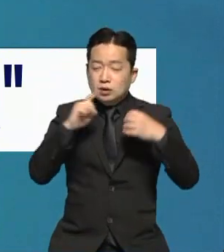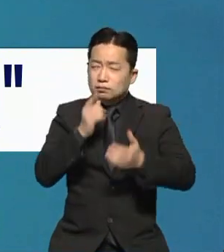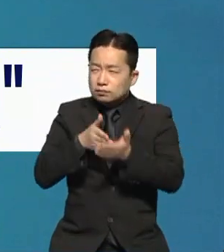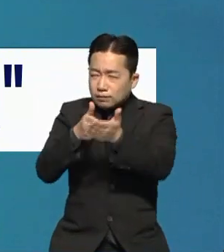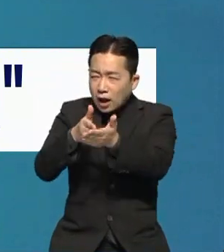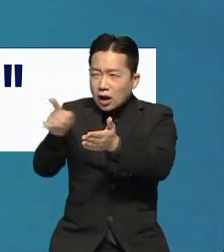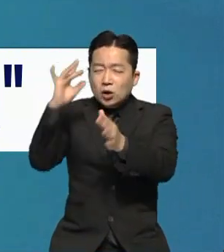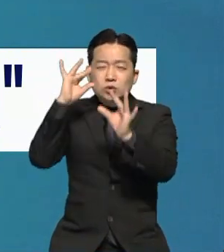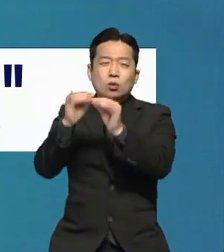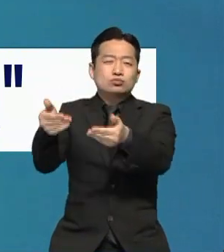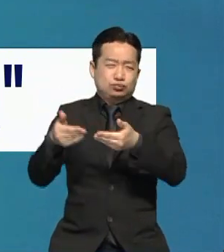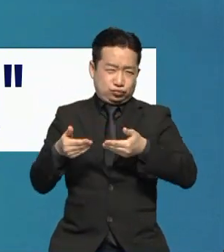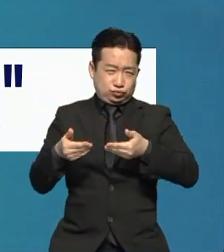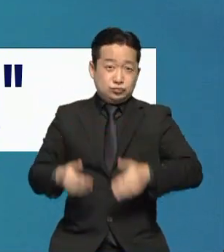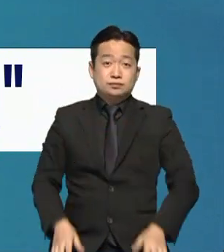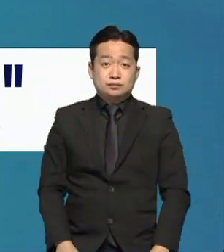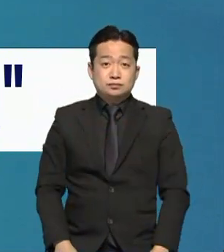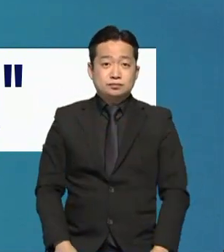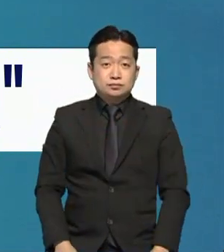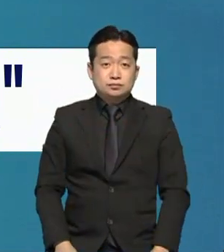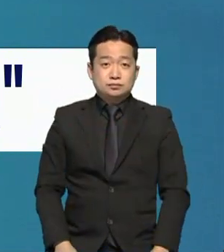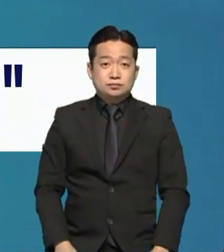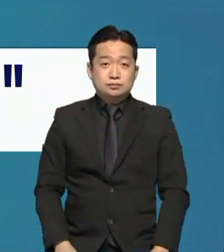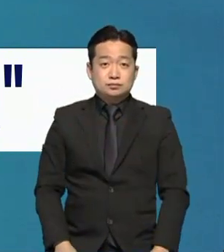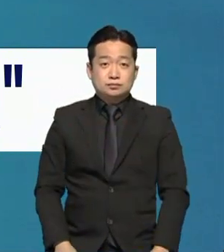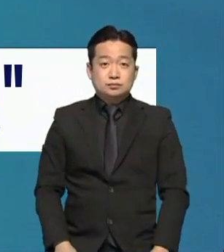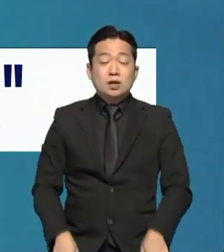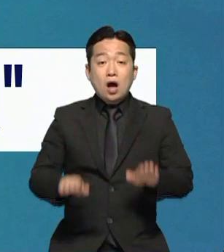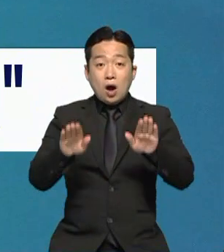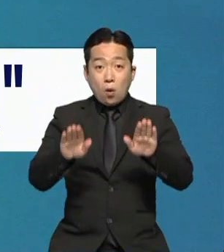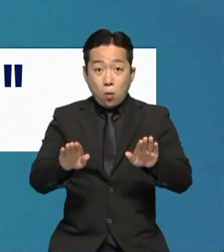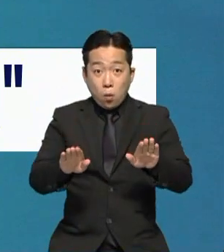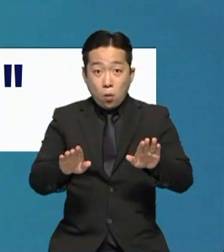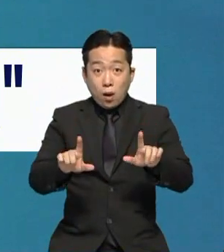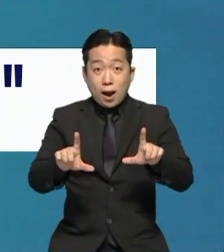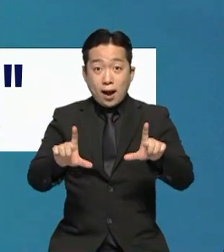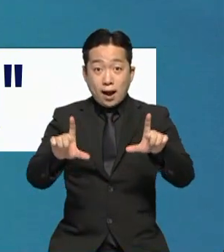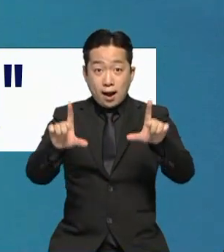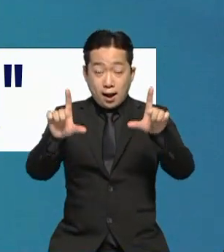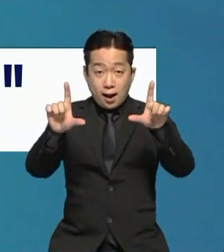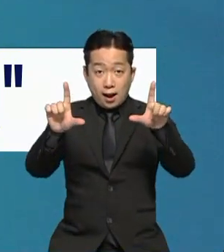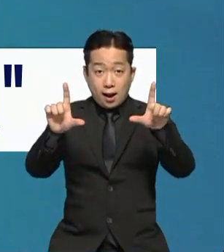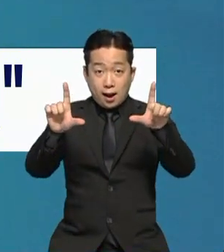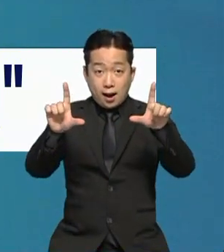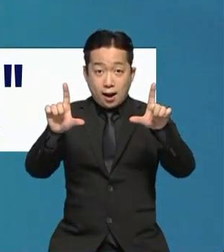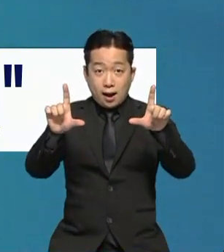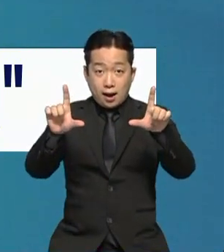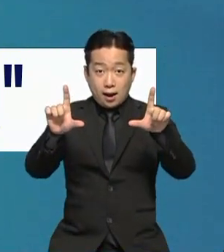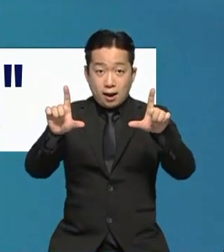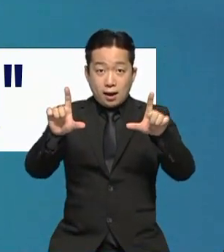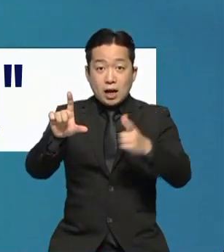정부도 안 할 수 없는 것이 이미 올해분 가용 예산을 다 써버렸습니다, 이미.